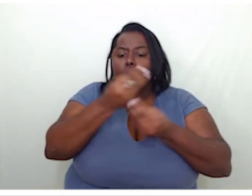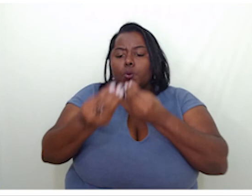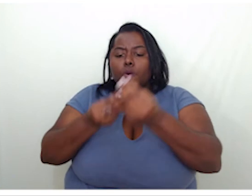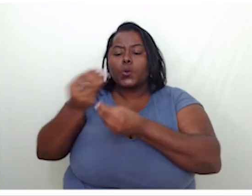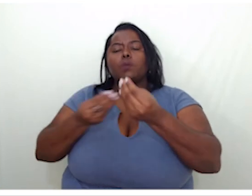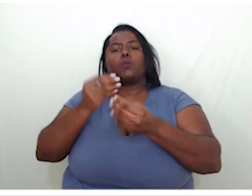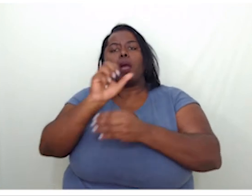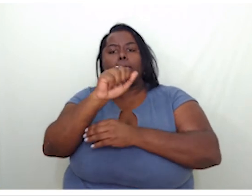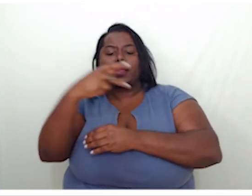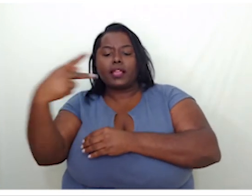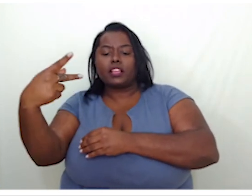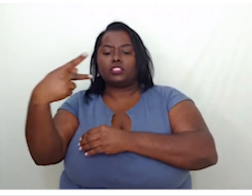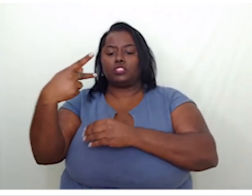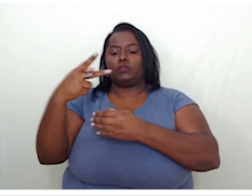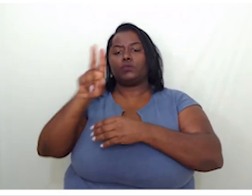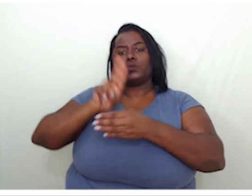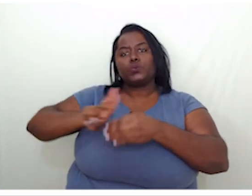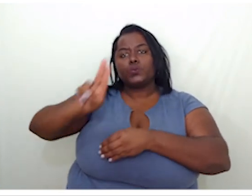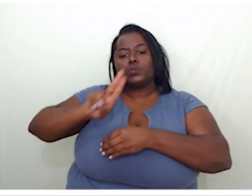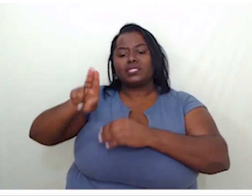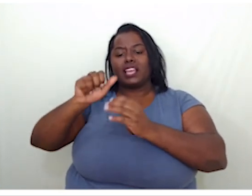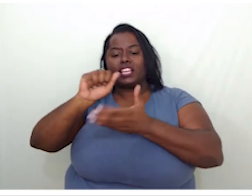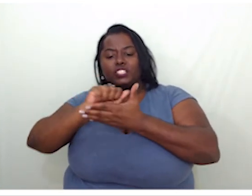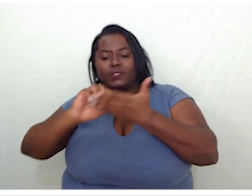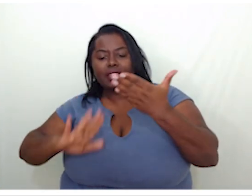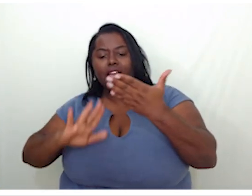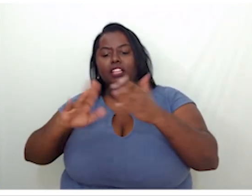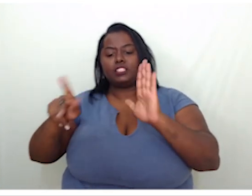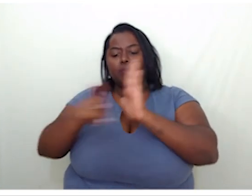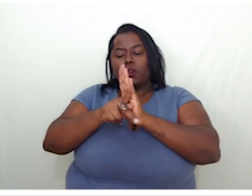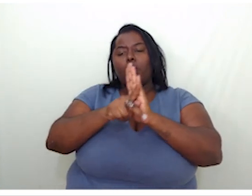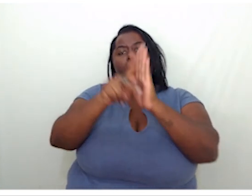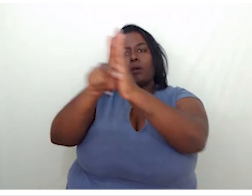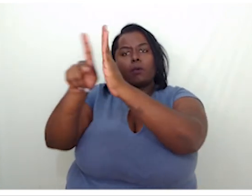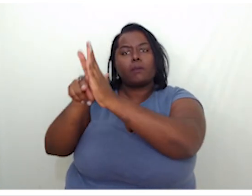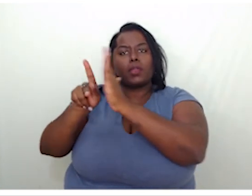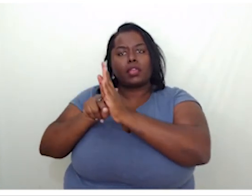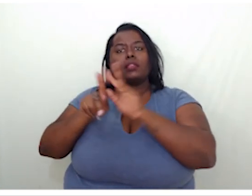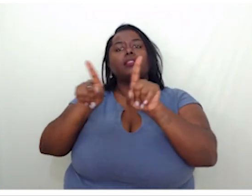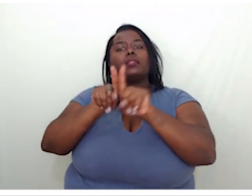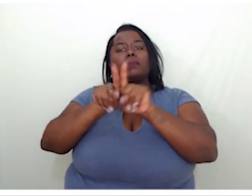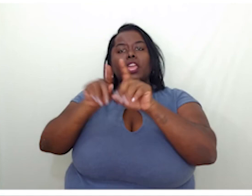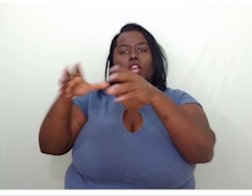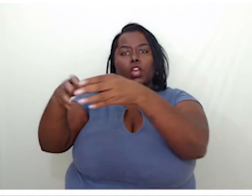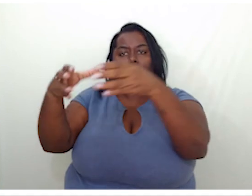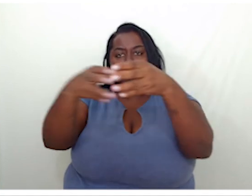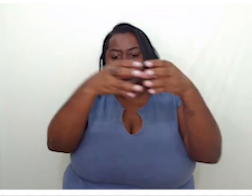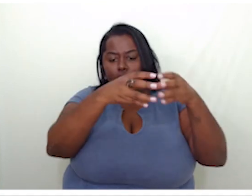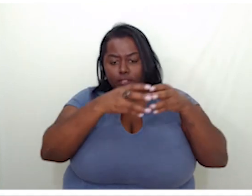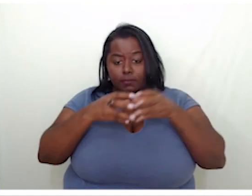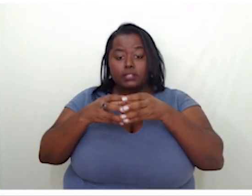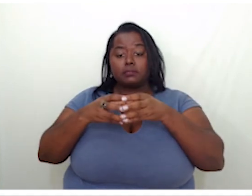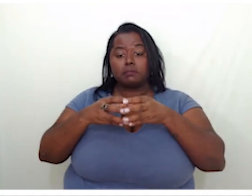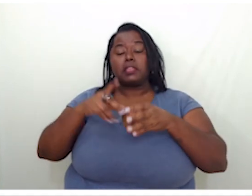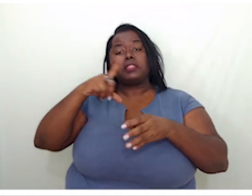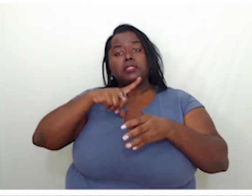Creo que ese es el resultado y la conclusión más importante de nuestro estudio.